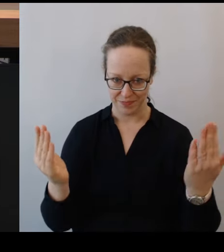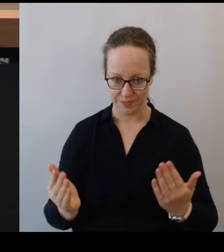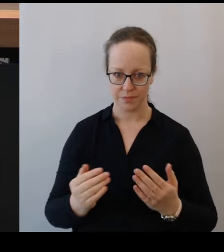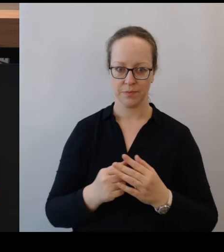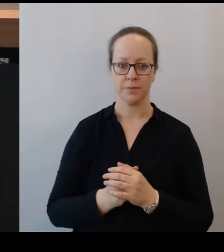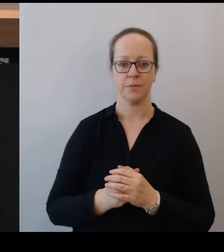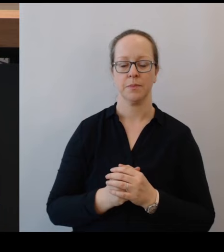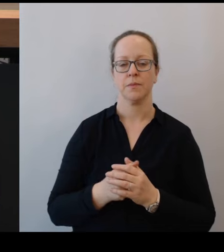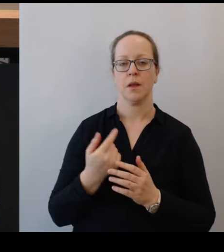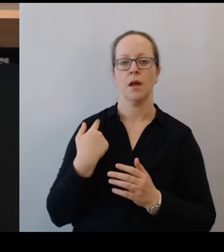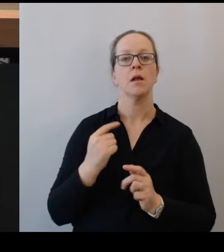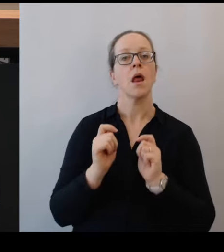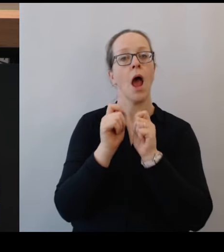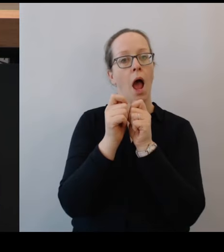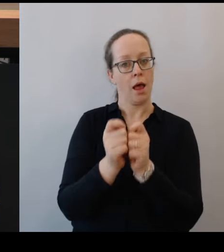Indexmietverträge eingeführt werden.